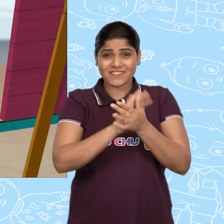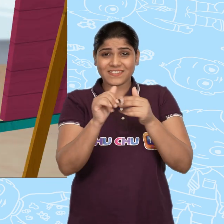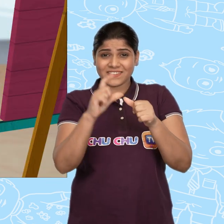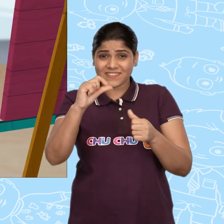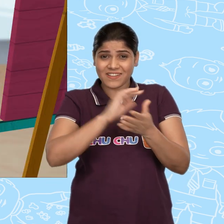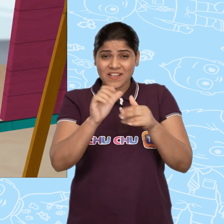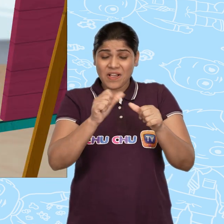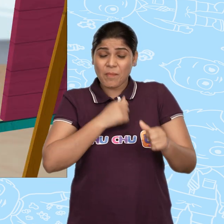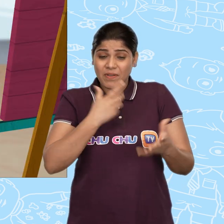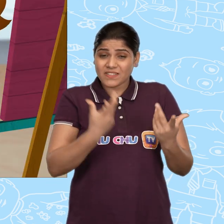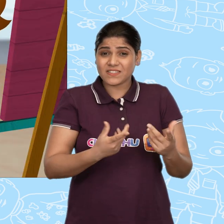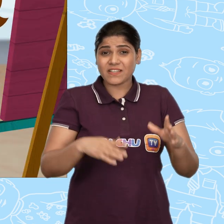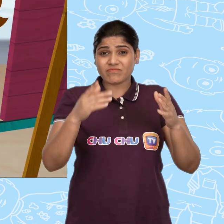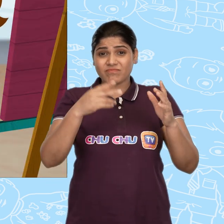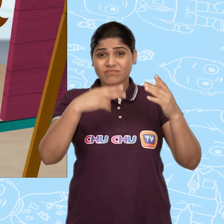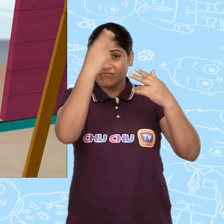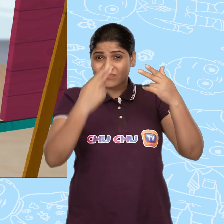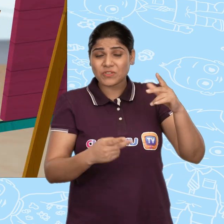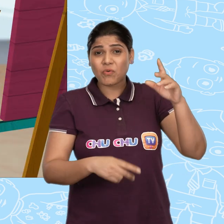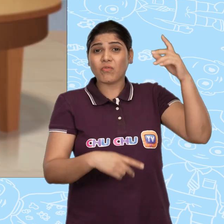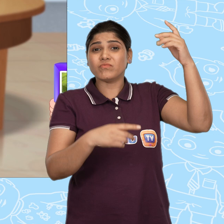ChaCha मै इस चित्र को टांगना चाहती हूँ